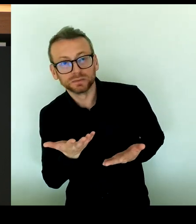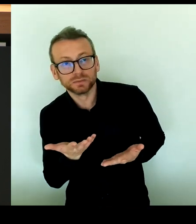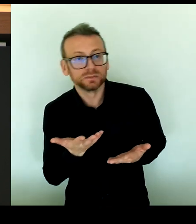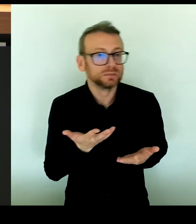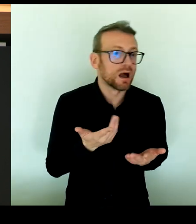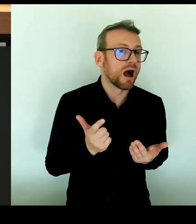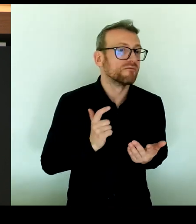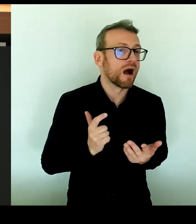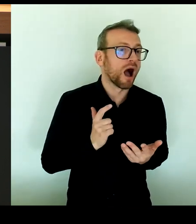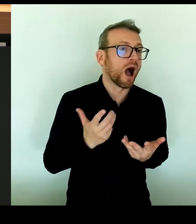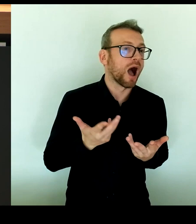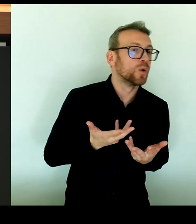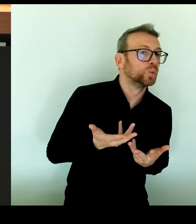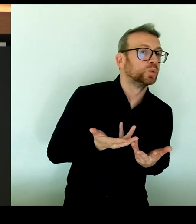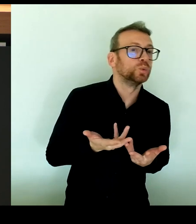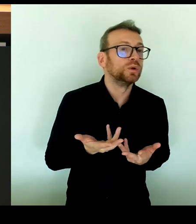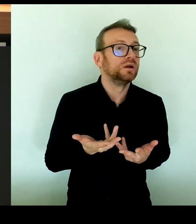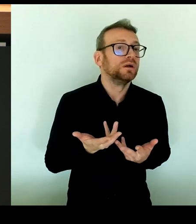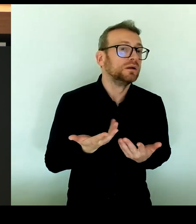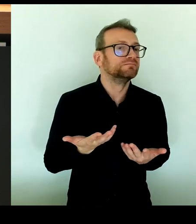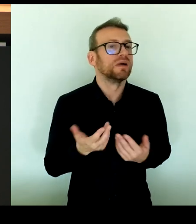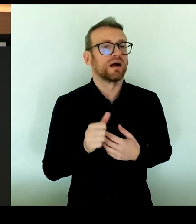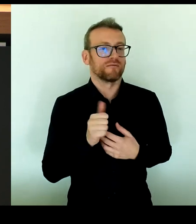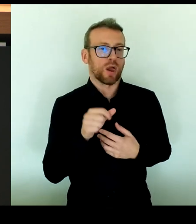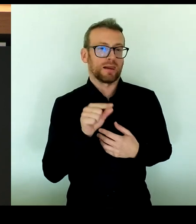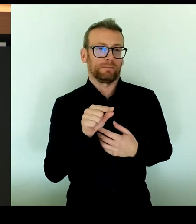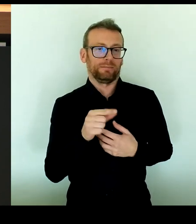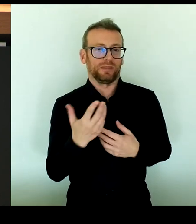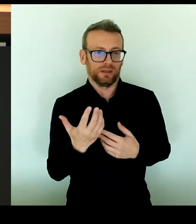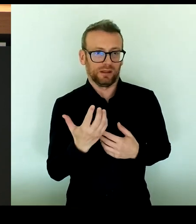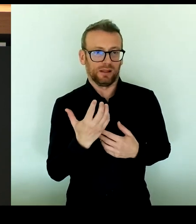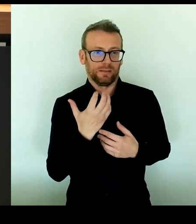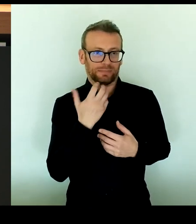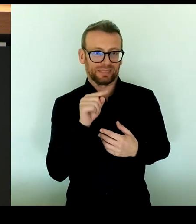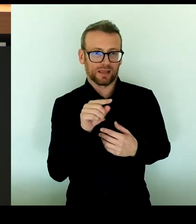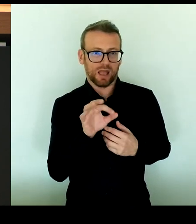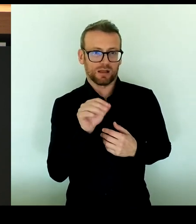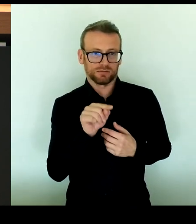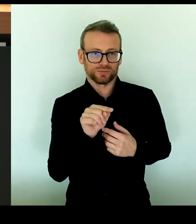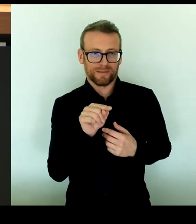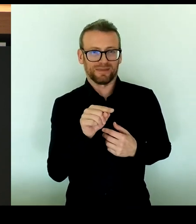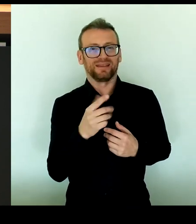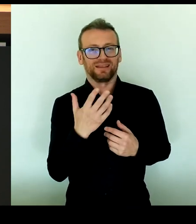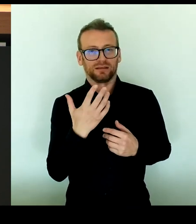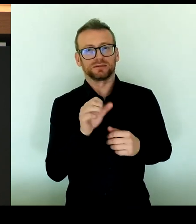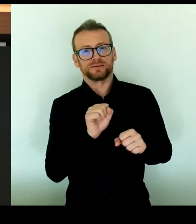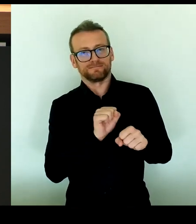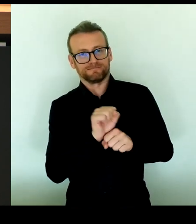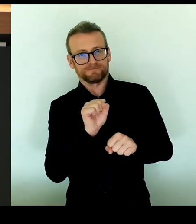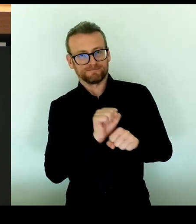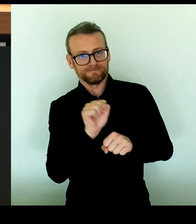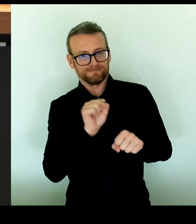Dass dies auch den Berlinerinnen und Berlinern am Herzen liegt, zeigt nicht zuletzt die hohe Zahl der Anfragen und Beschwerden, die uns erreichen.